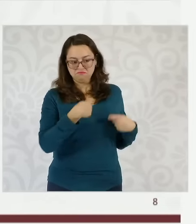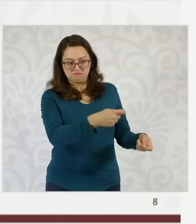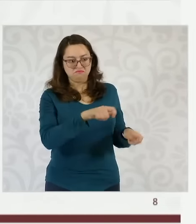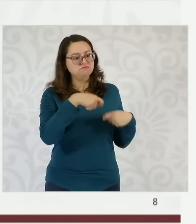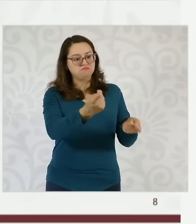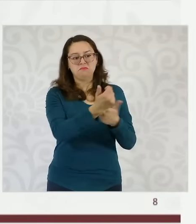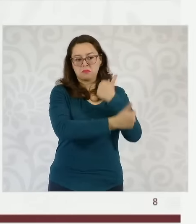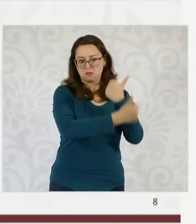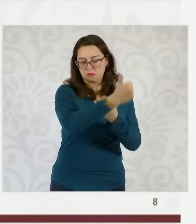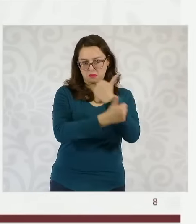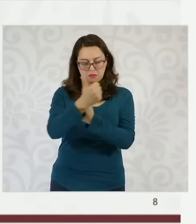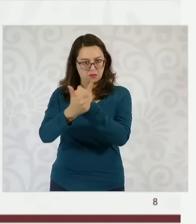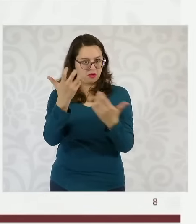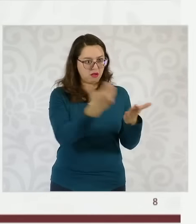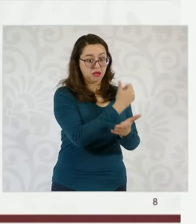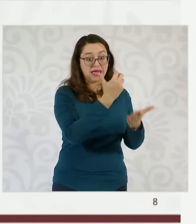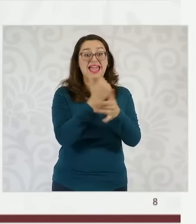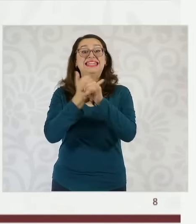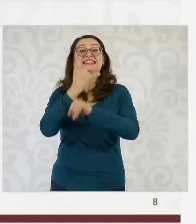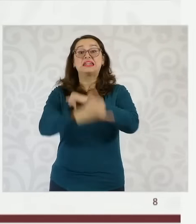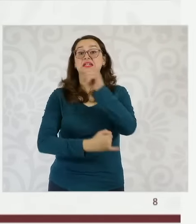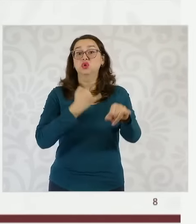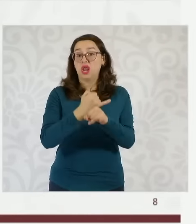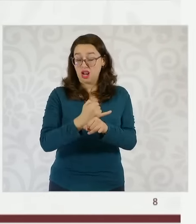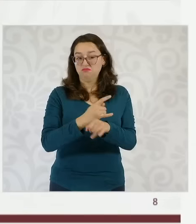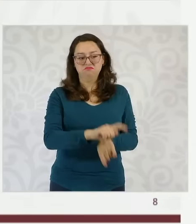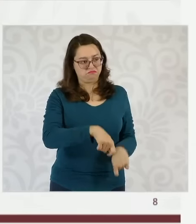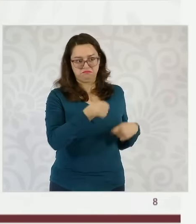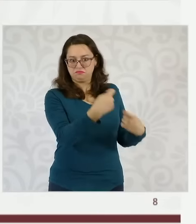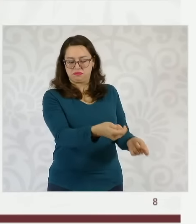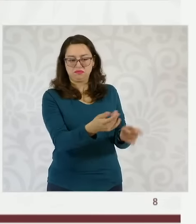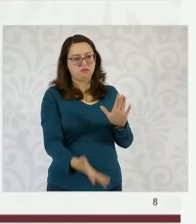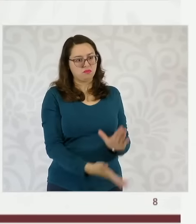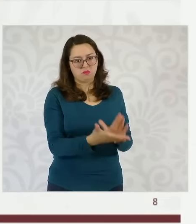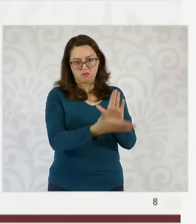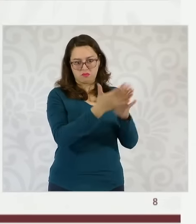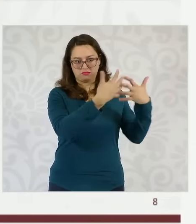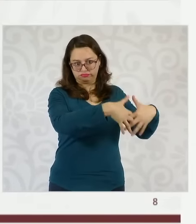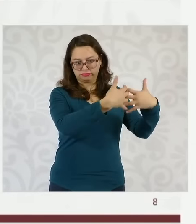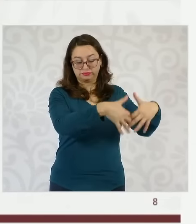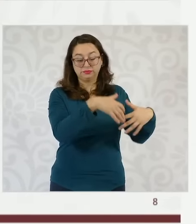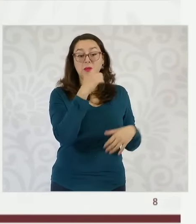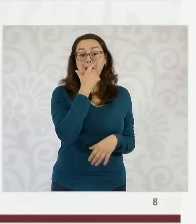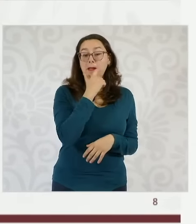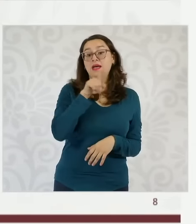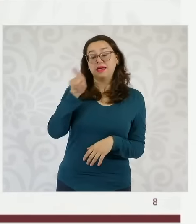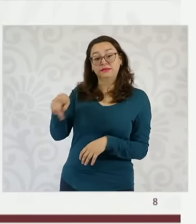licitación pública internacional en Tiapa con el gobierno del apoyo de Tabasco tenemos en